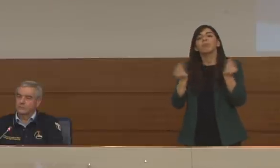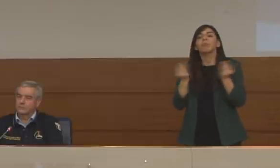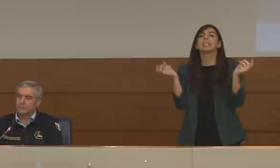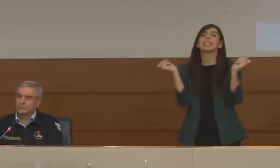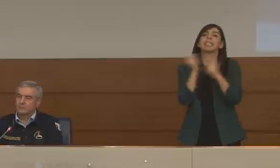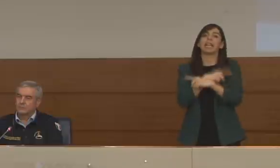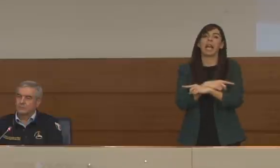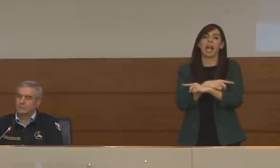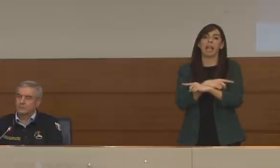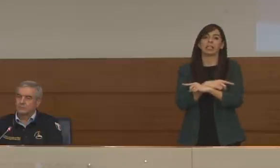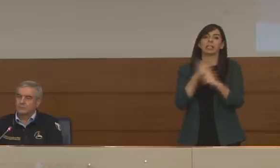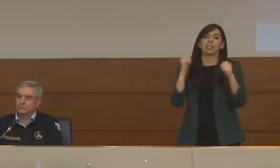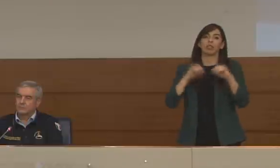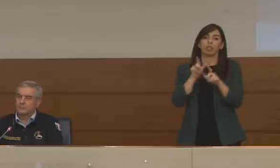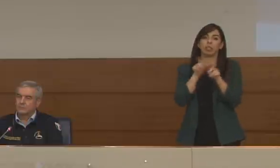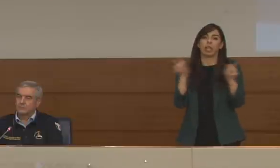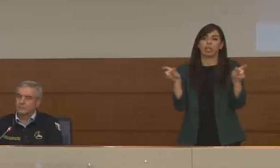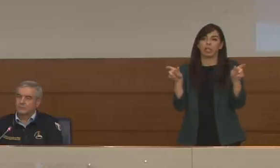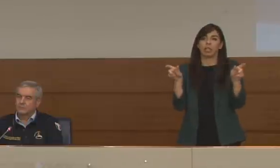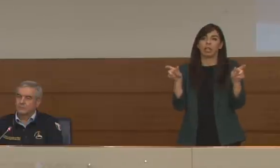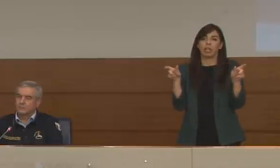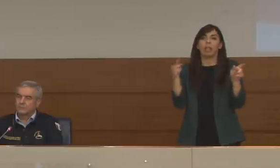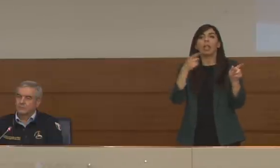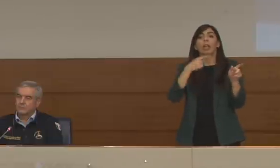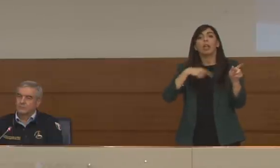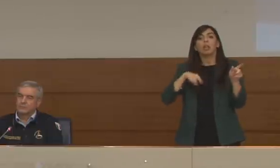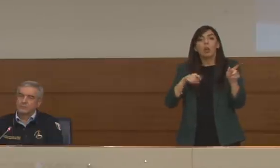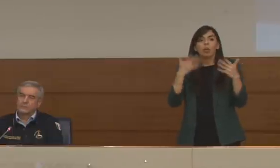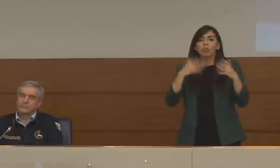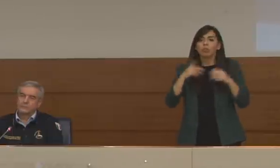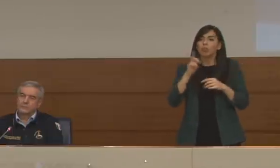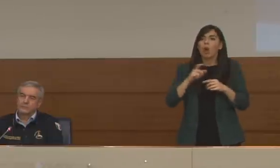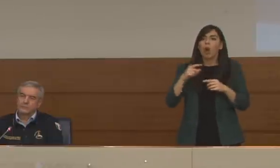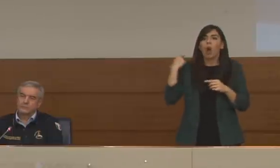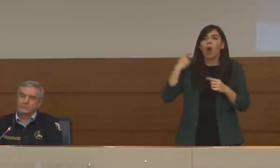A molti di noi da un po' di giorni, un po' di tempo è venuto il sospetto,